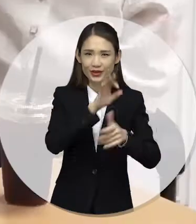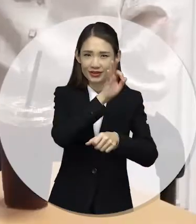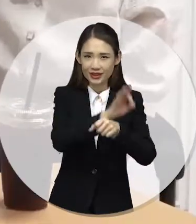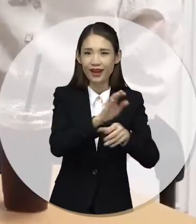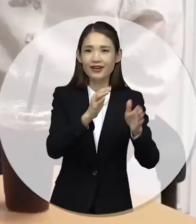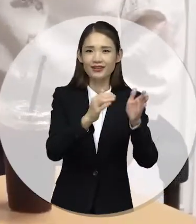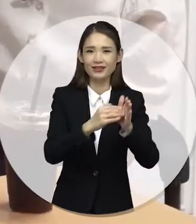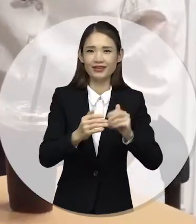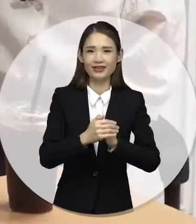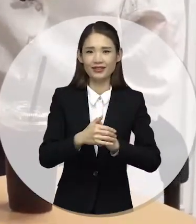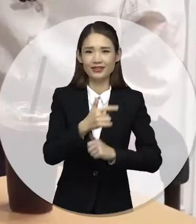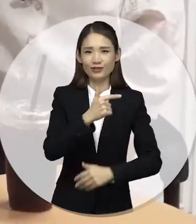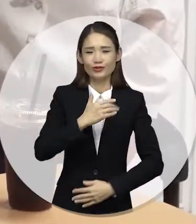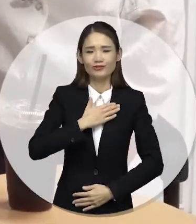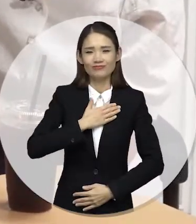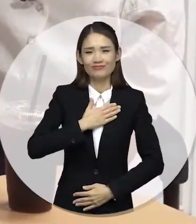저는 이게 있어서 너무 기분 좋더라고요.